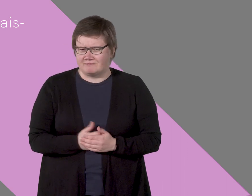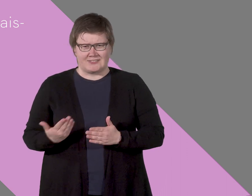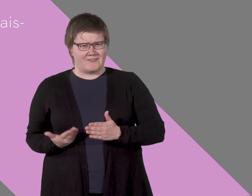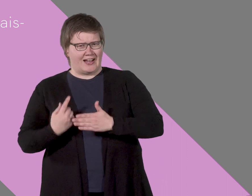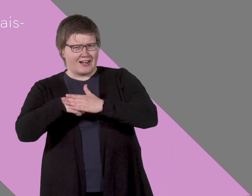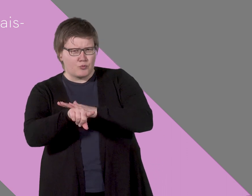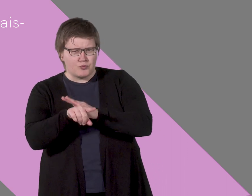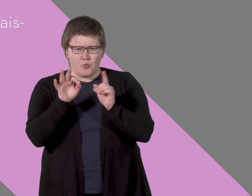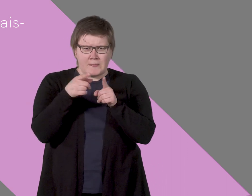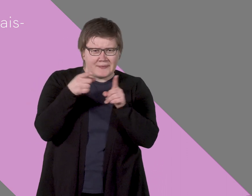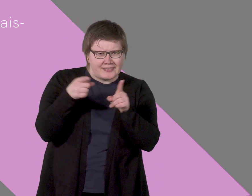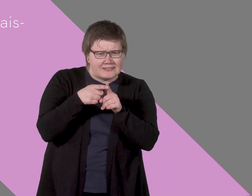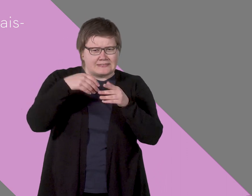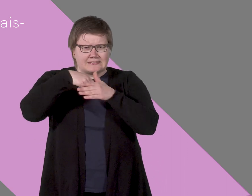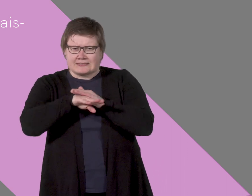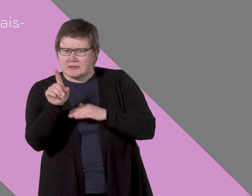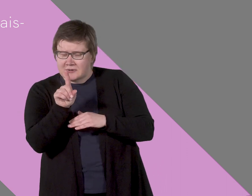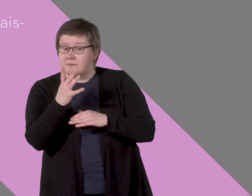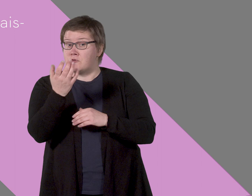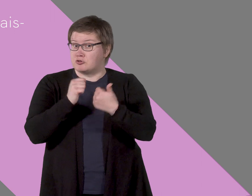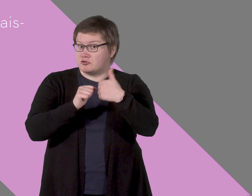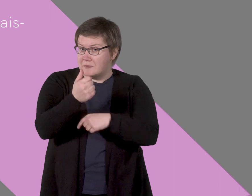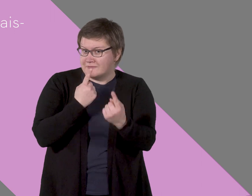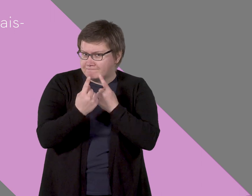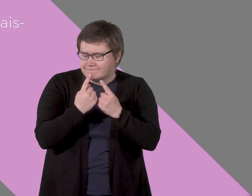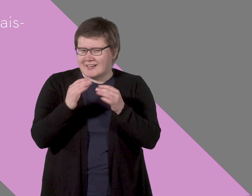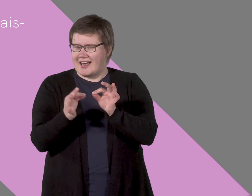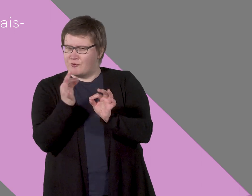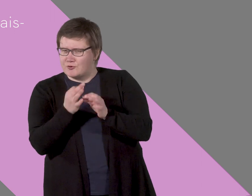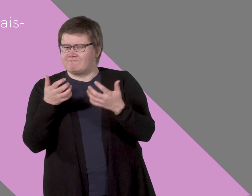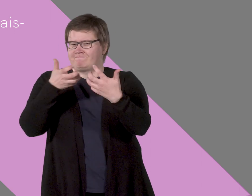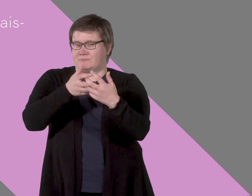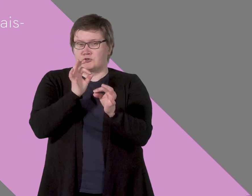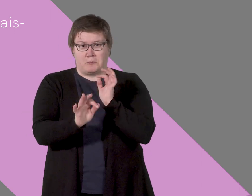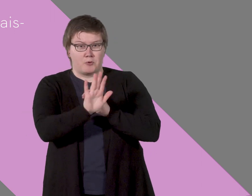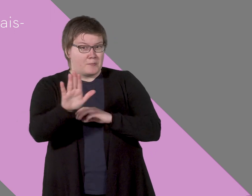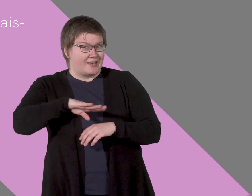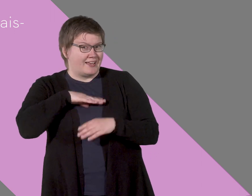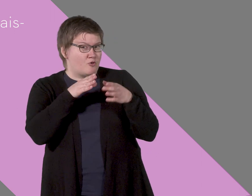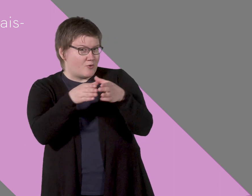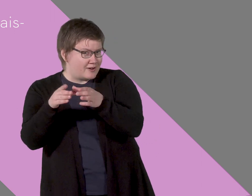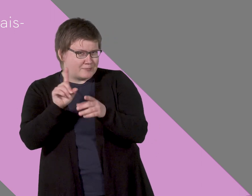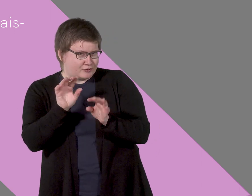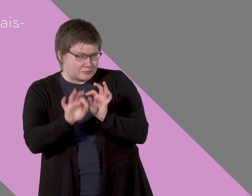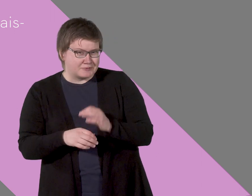Vierailujen pituudet ovat sovittavissa ja sisällöt räätälöitävissä eri ikäluokille, -